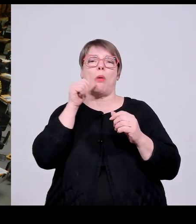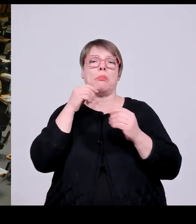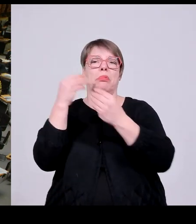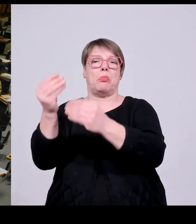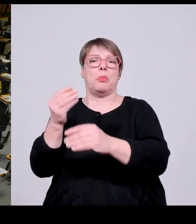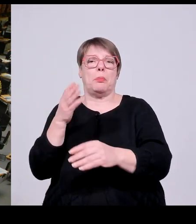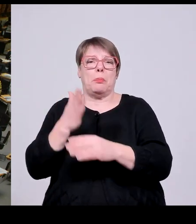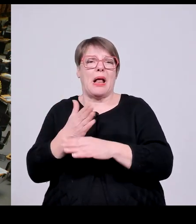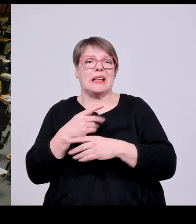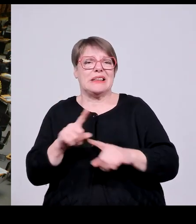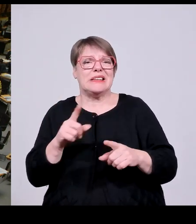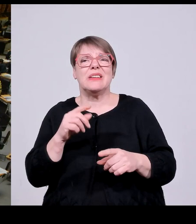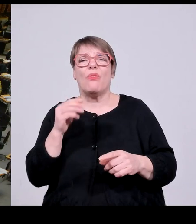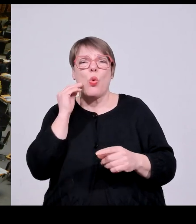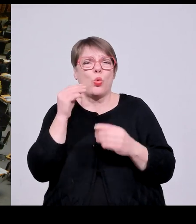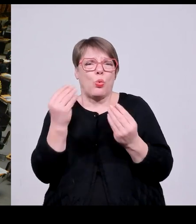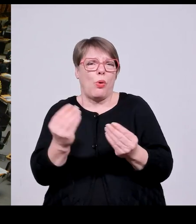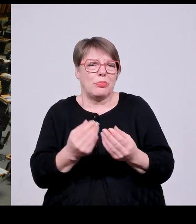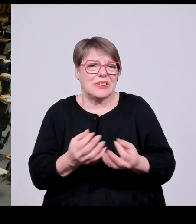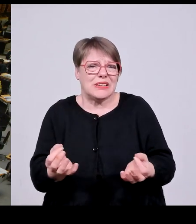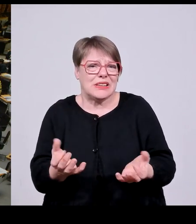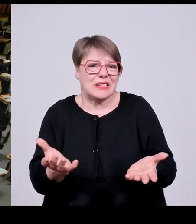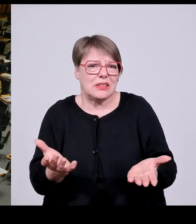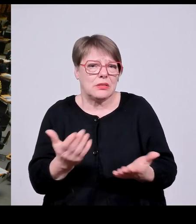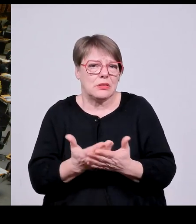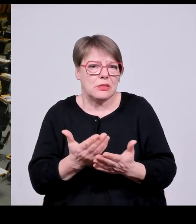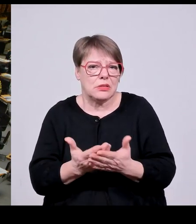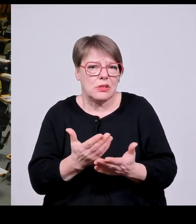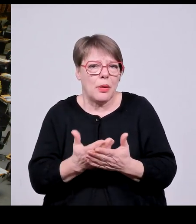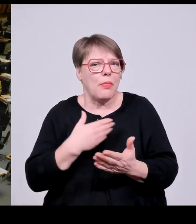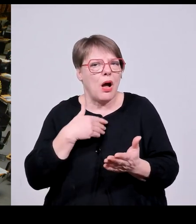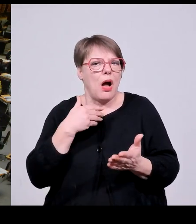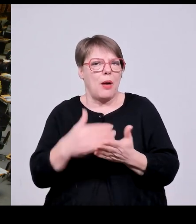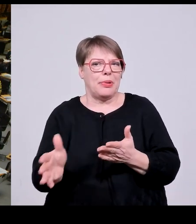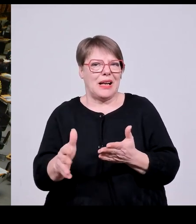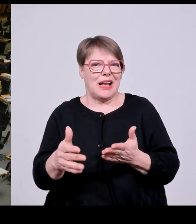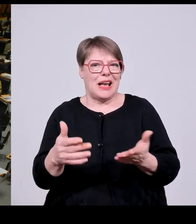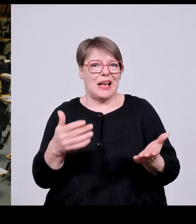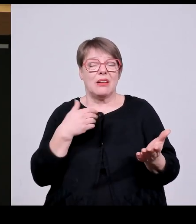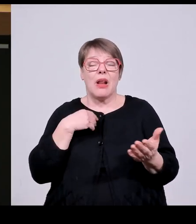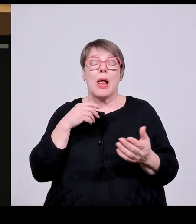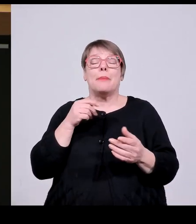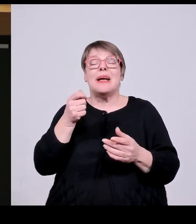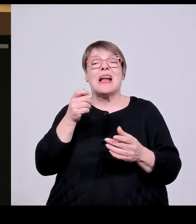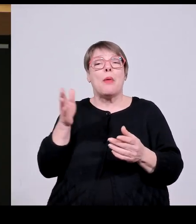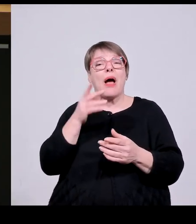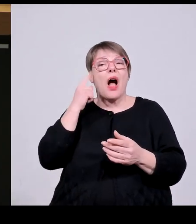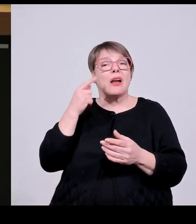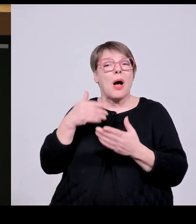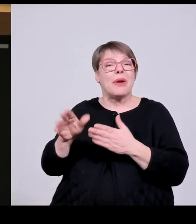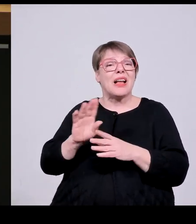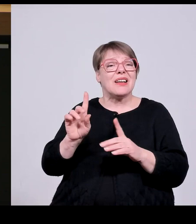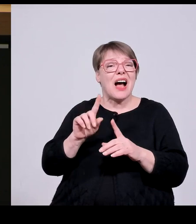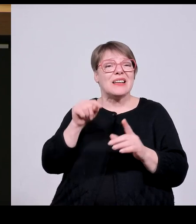(Rednerwechsel) Sehr geehrte Frau Präsidentin, sehr geehrte Damen und Herren! Nach über acht Jahren schließen wir heute die gesetzliche Verankerung